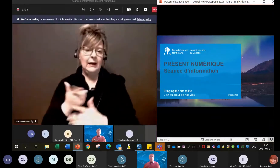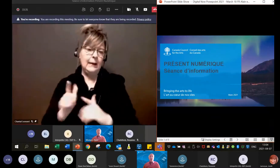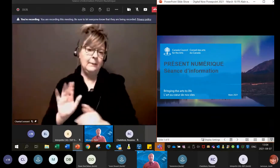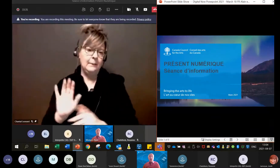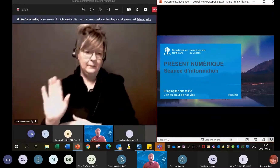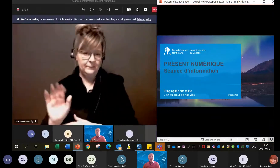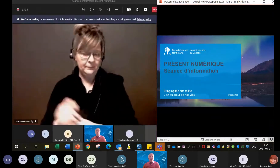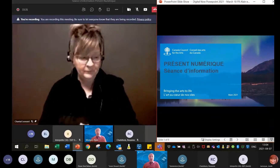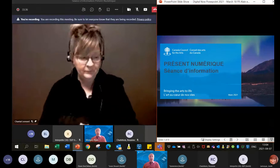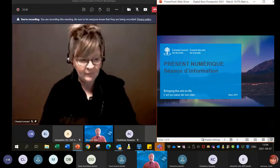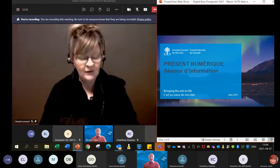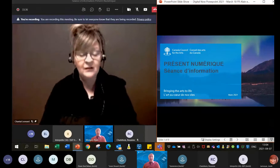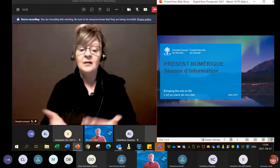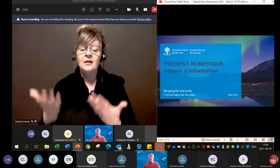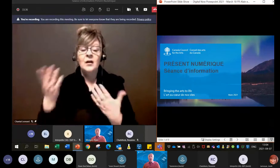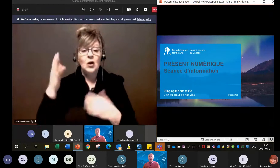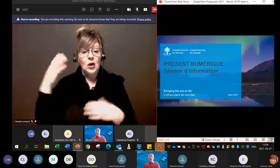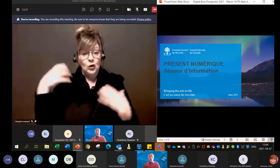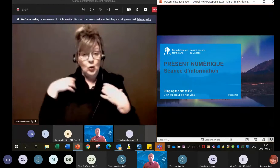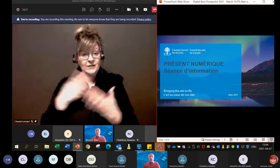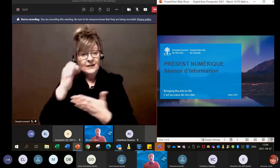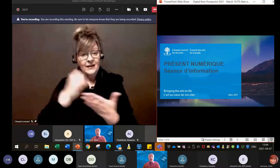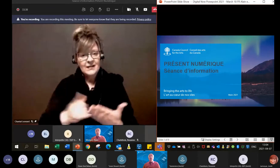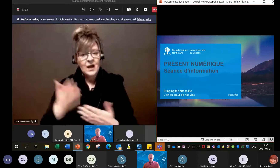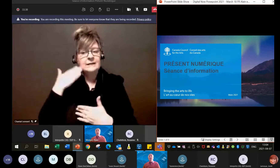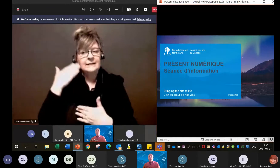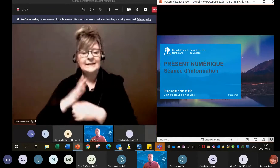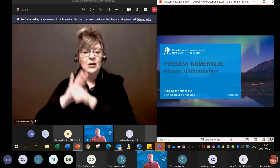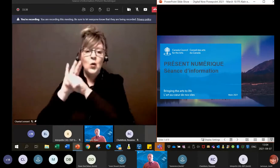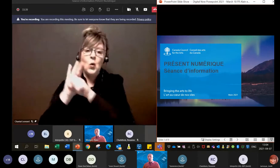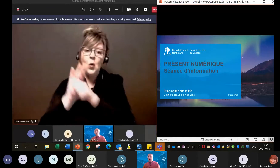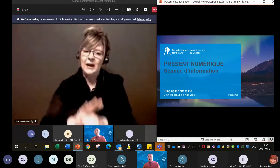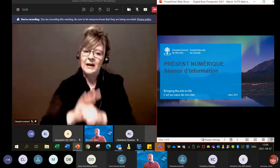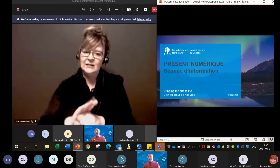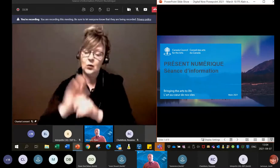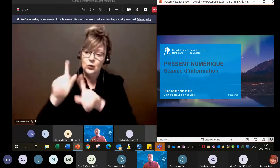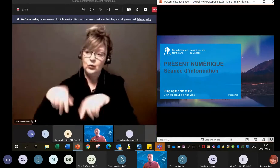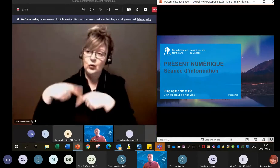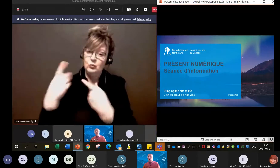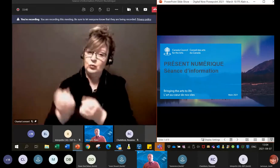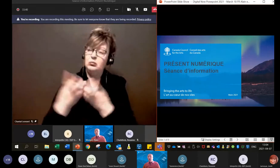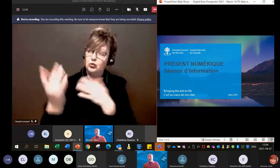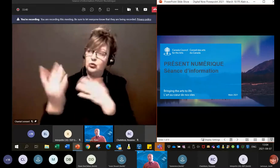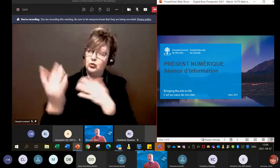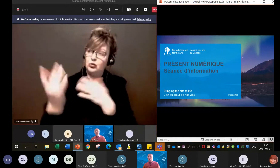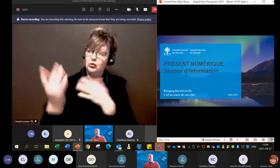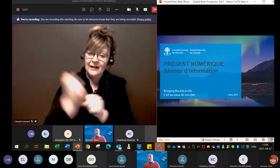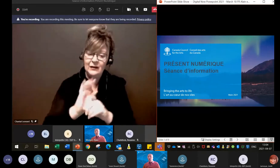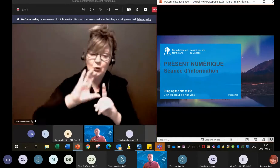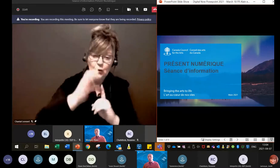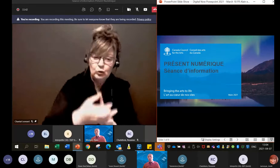l’oppression historique exercée sur les territoires, les cultures et les Premiers